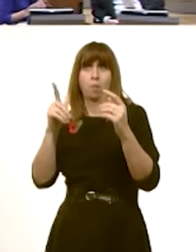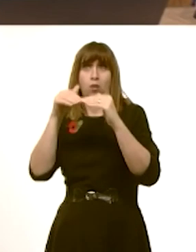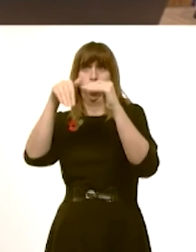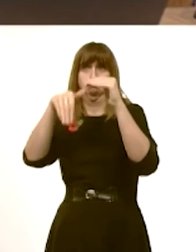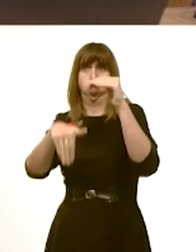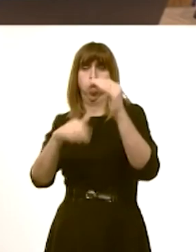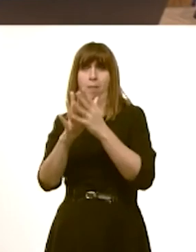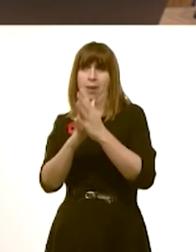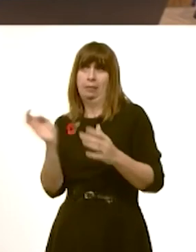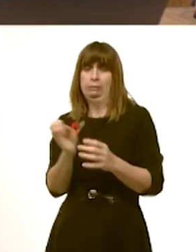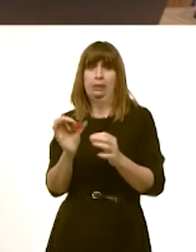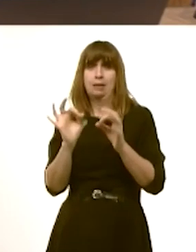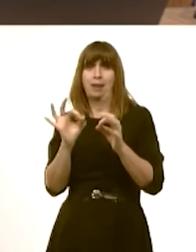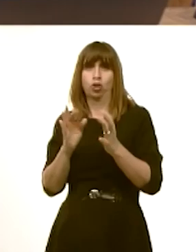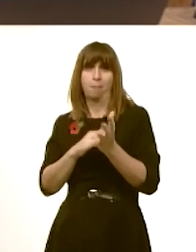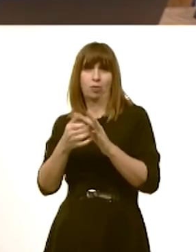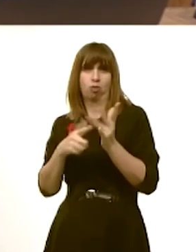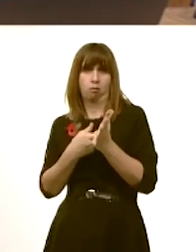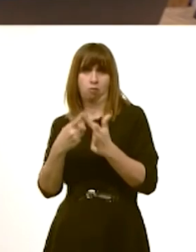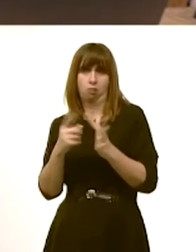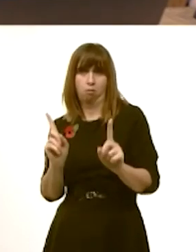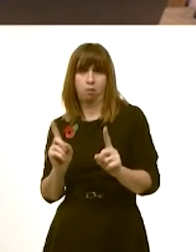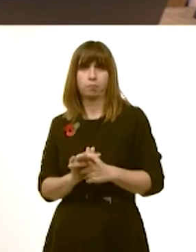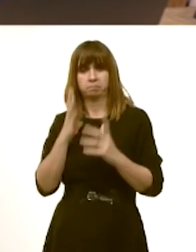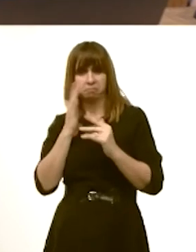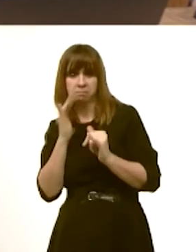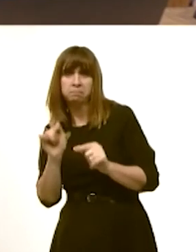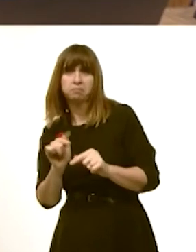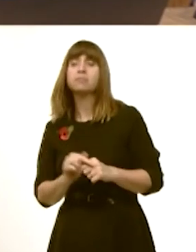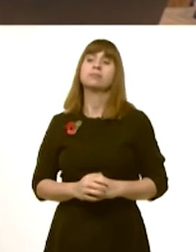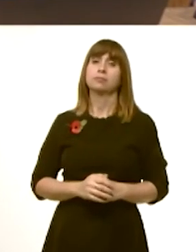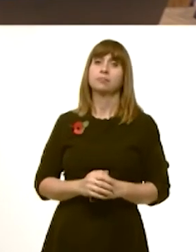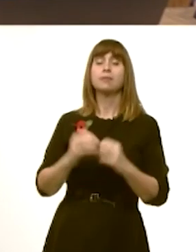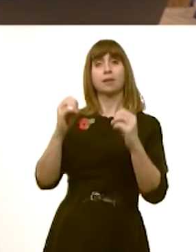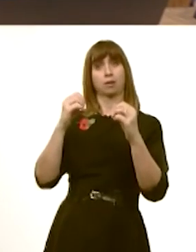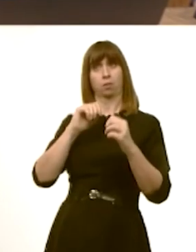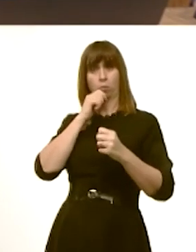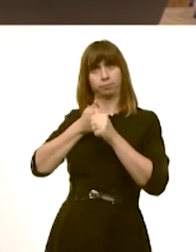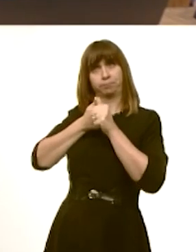cymorth pellach i Fwrdd Iechyd Prifysgol Lleol Betsi Cadwaladr i wneud yn siwr ei fod yn